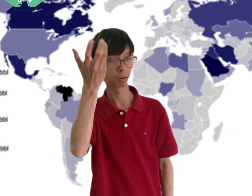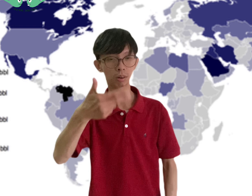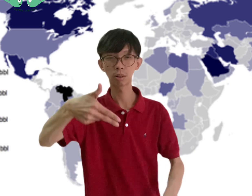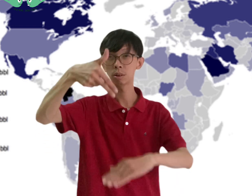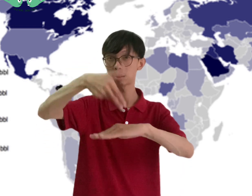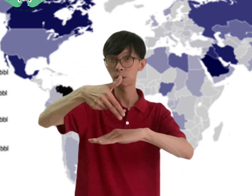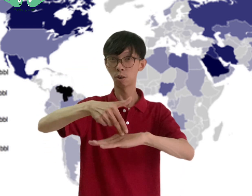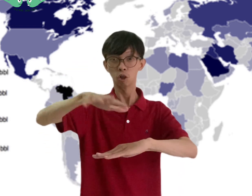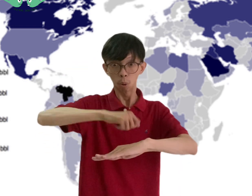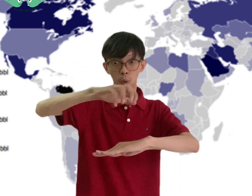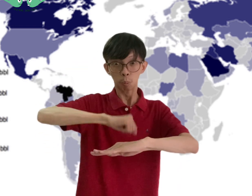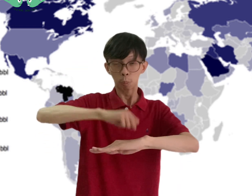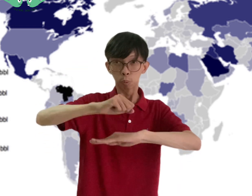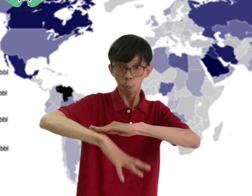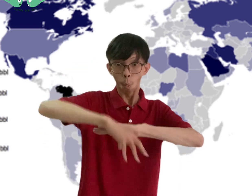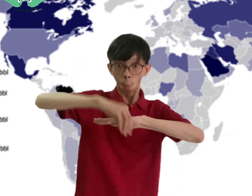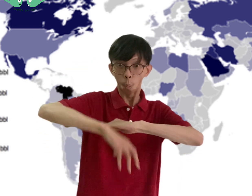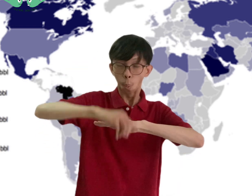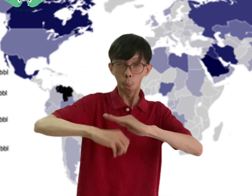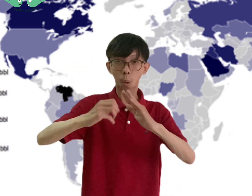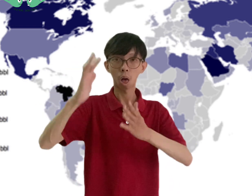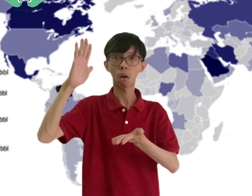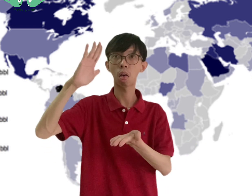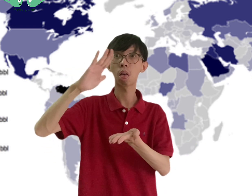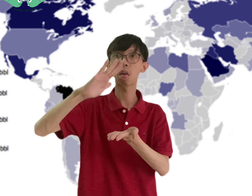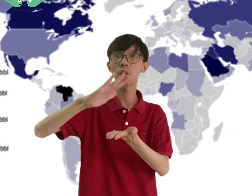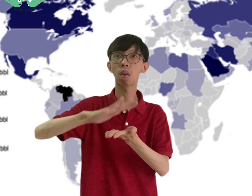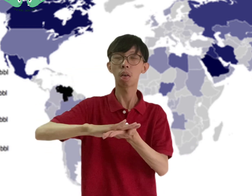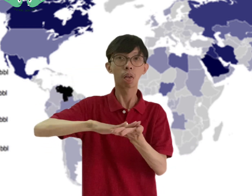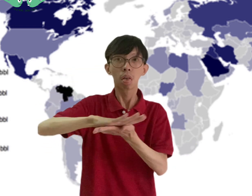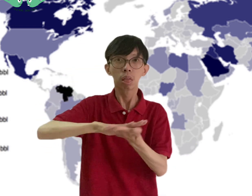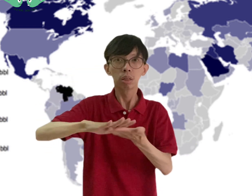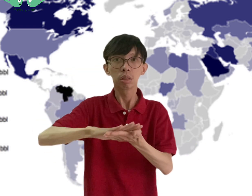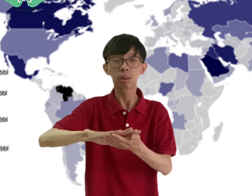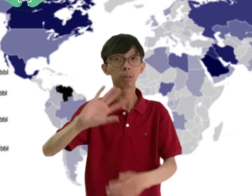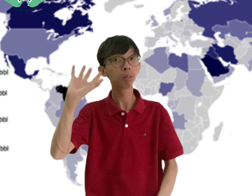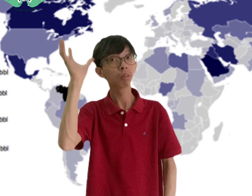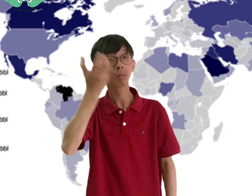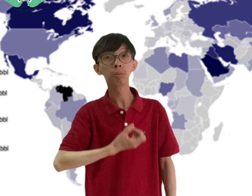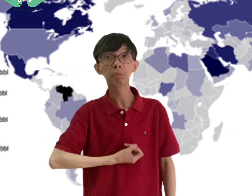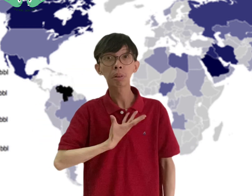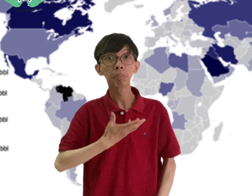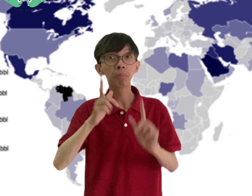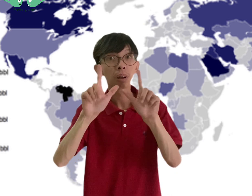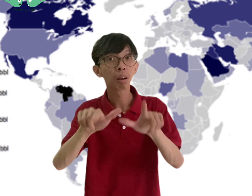Các bạn ơi, nếu lạm dụng khai thác dầu mỏ nhiều, thế giới sẽ ra sao?